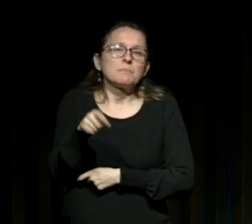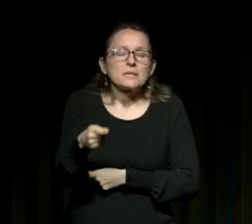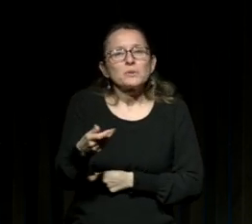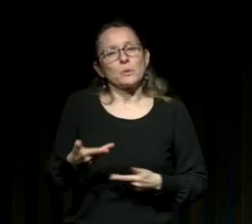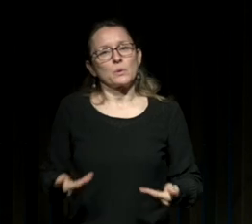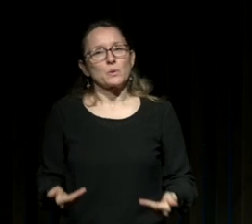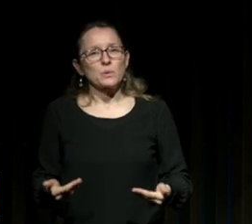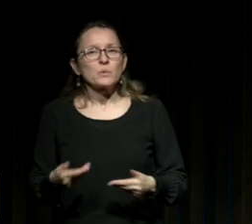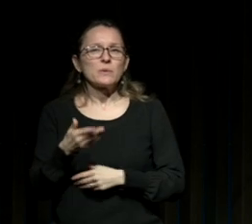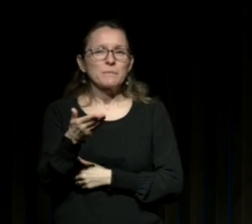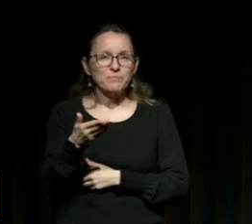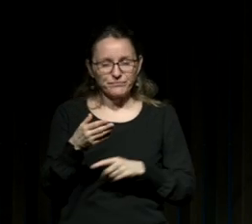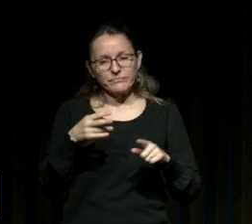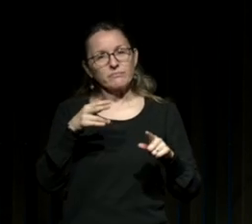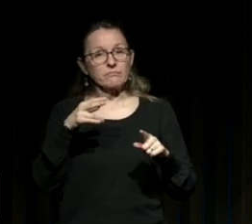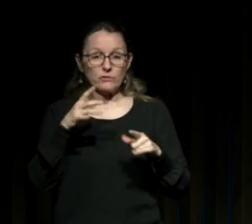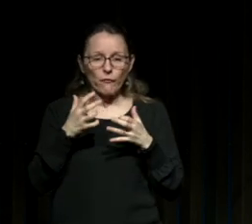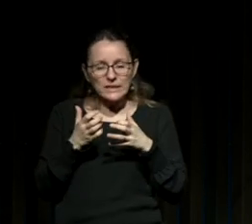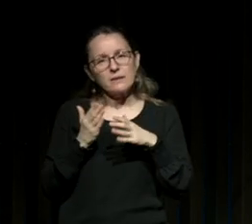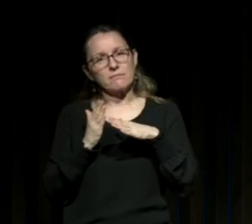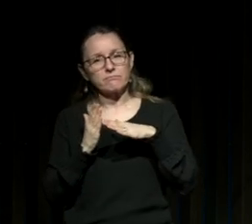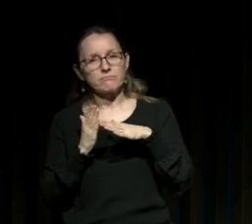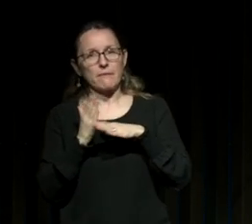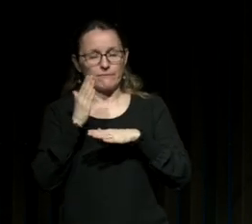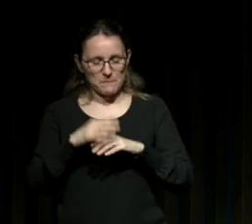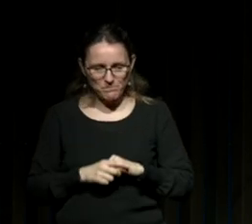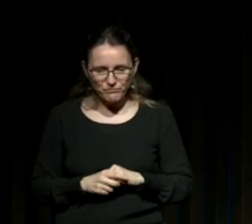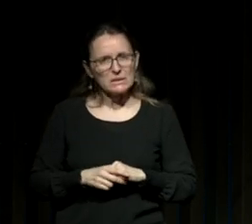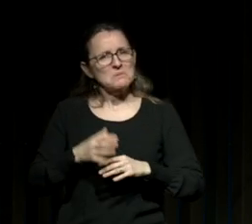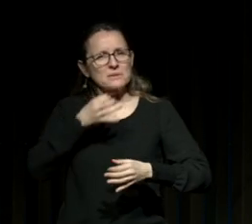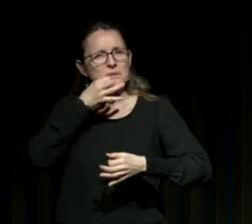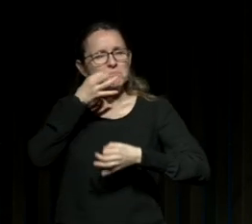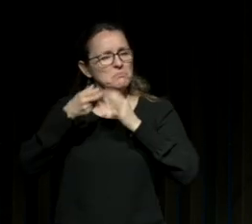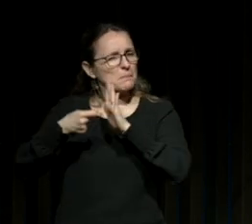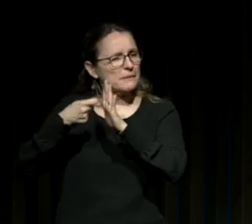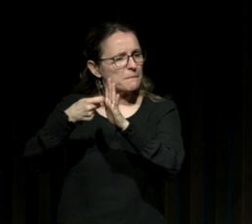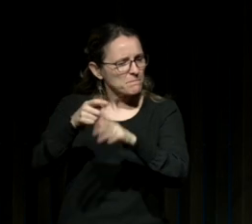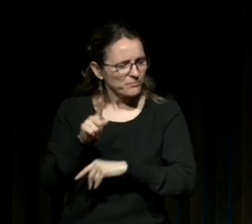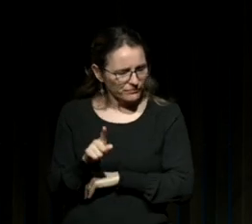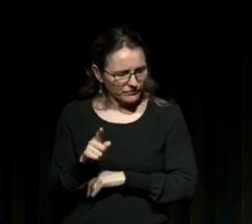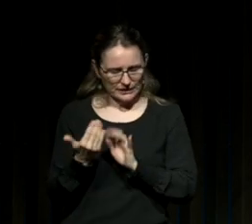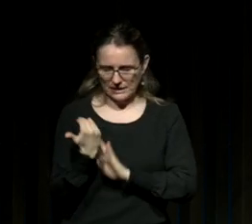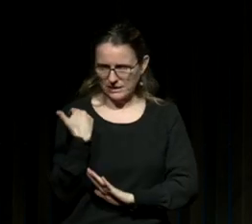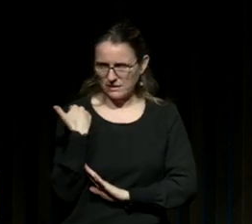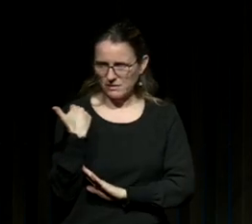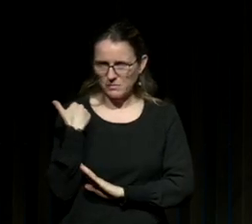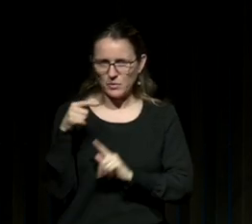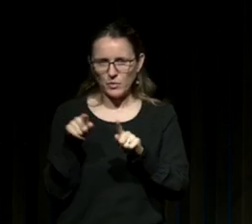mal du jeûne intermittent et très récemment un papier publié dans une grande revue médicale